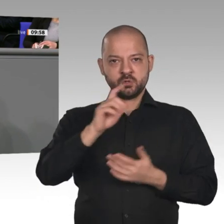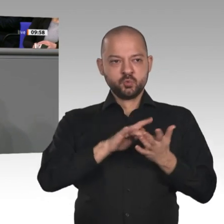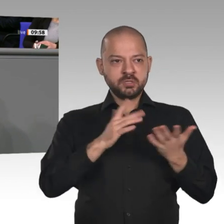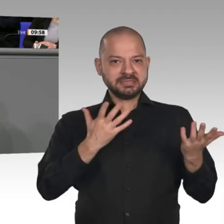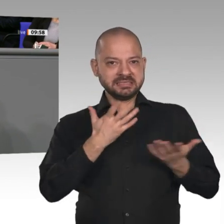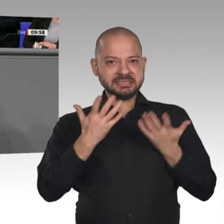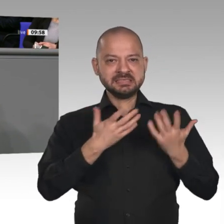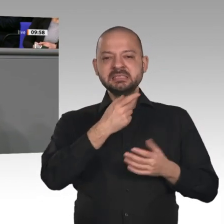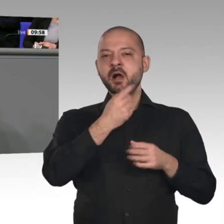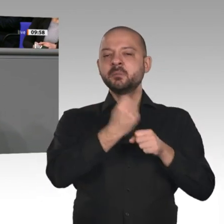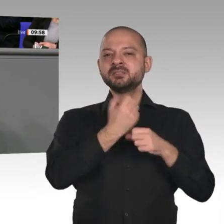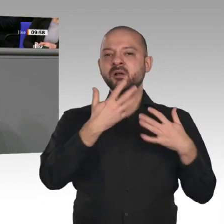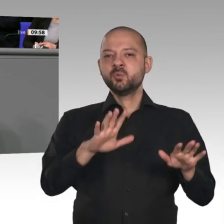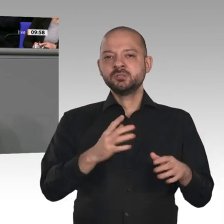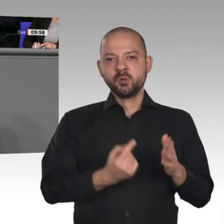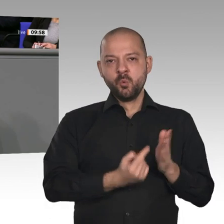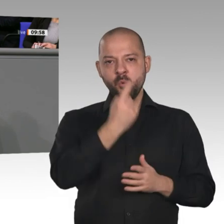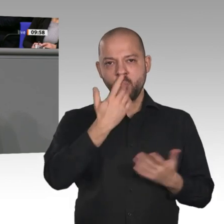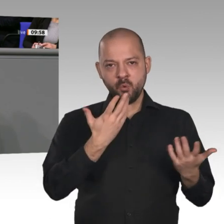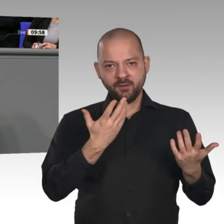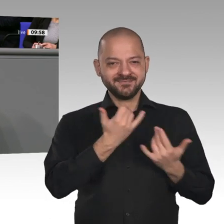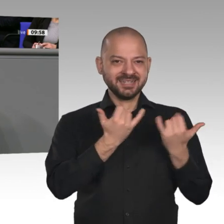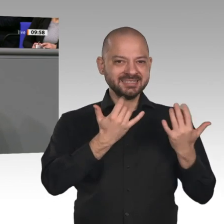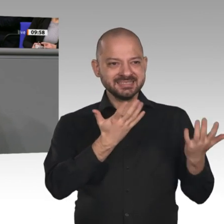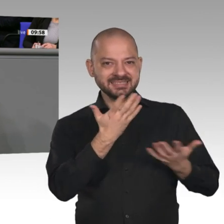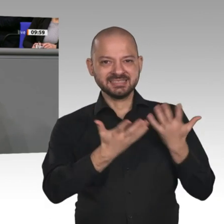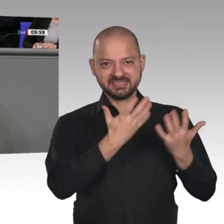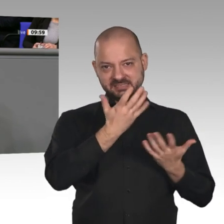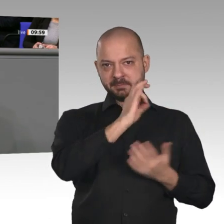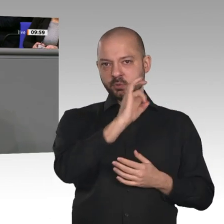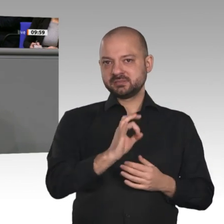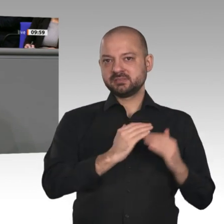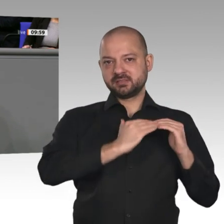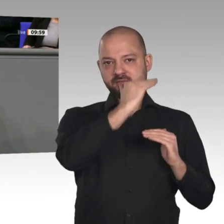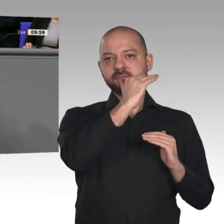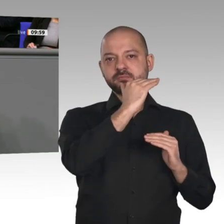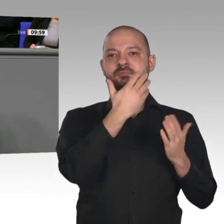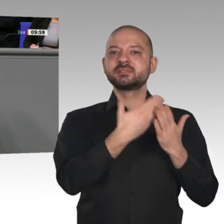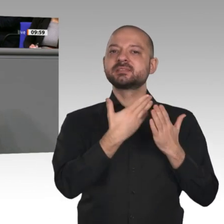zu hoch waren, waren wir nicht wettbewerbsfähig. Deshalb müssen sie dauerhaft unter 40 Prozent gehalten werden. Auch über die